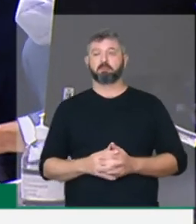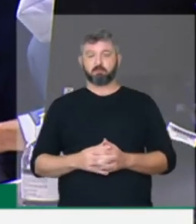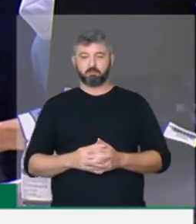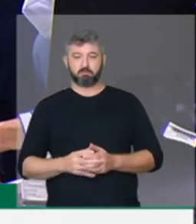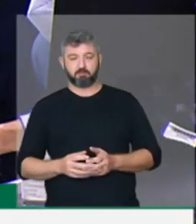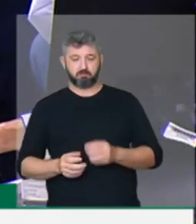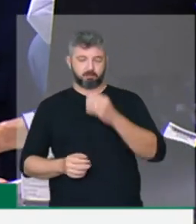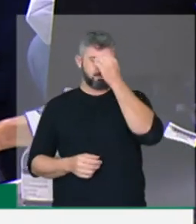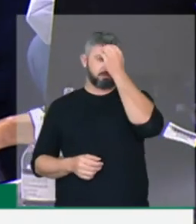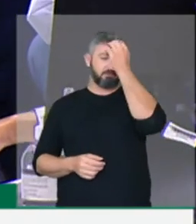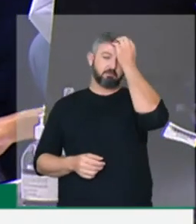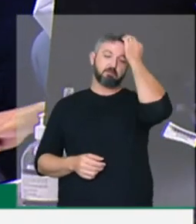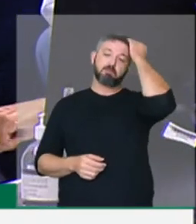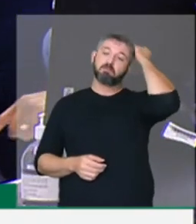AGRADECIMENTO, PRESIDENTE, RICARDO SILVA AQUI DE BAIXO.